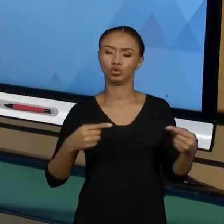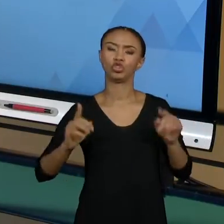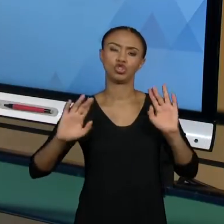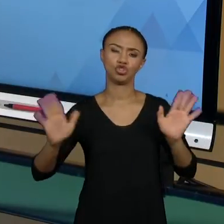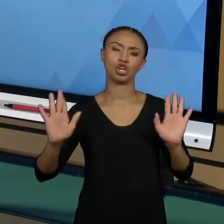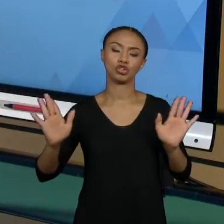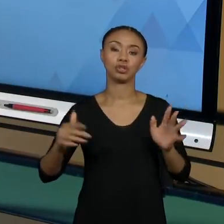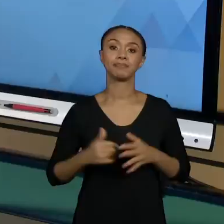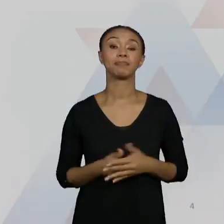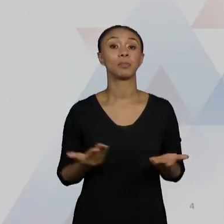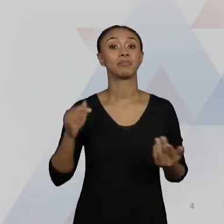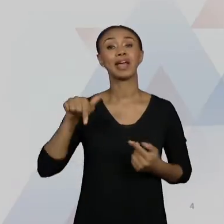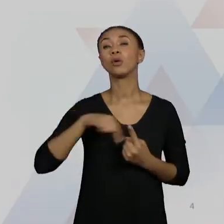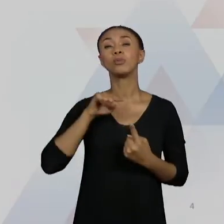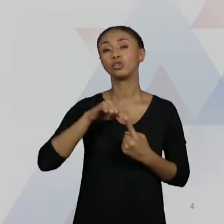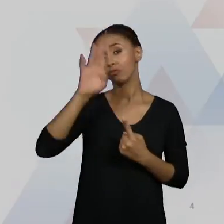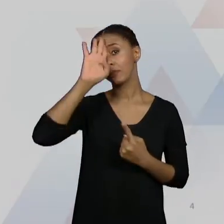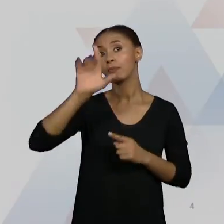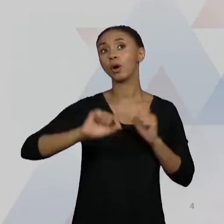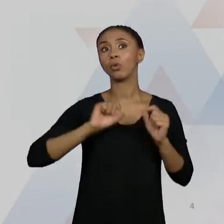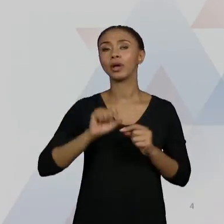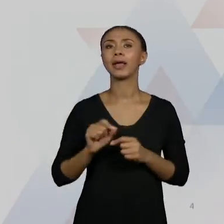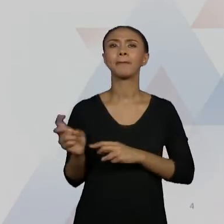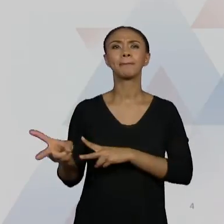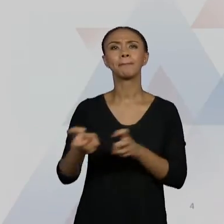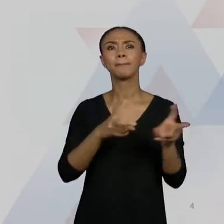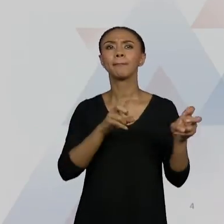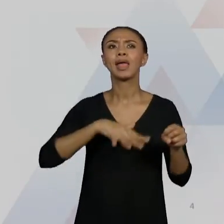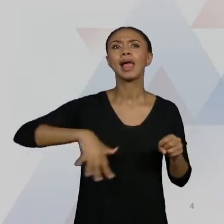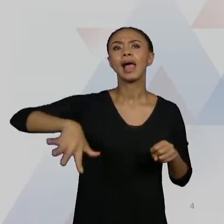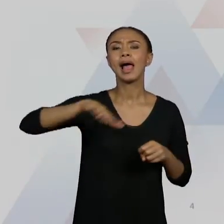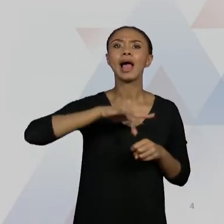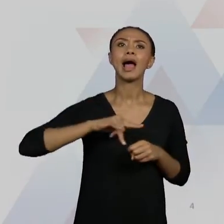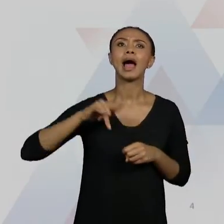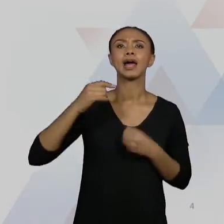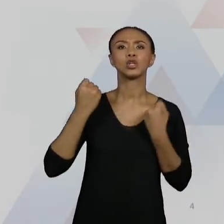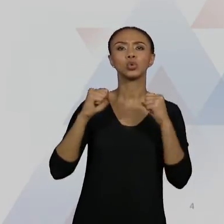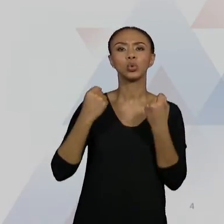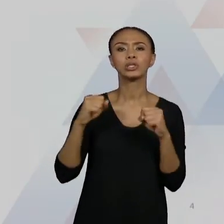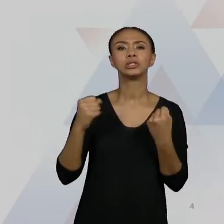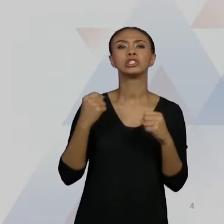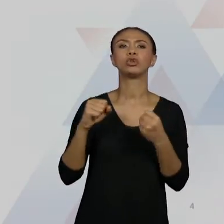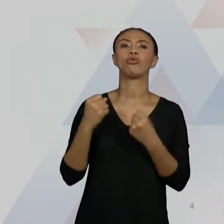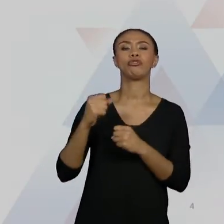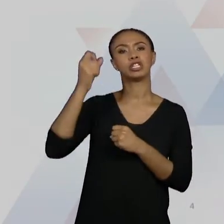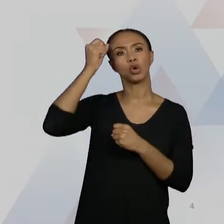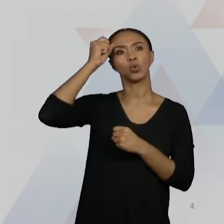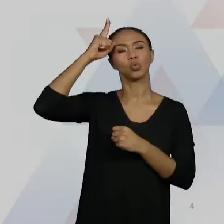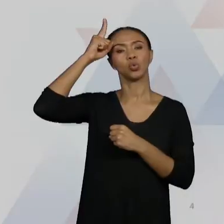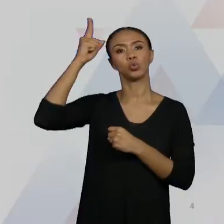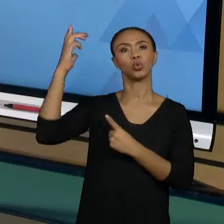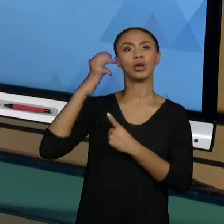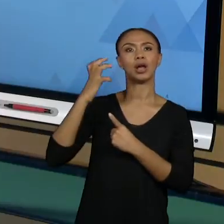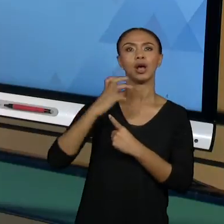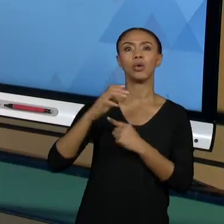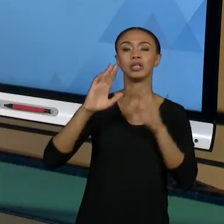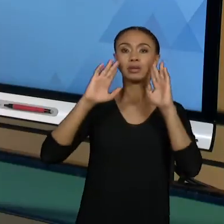OBJETIVO DESTA VIDEOAULA É RECONHECER OS CAMPOS DE INSPIRAÇÃO DA EDUCAÇÃO FÍSICA CULTURAL, EM ESPECÍFICO OS ESTUDOS CULTURAIS E O PÓS-